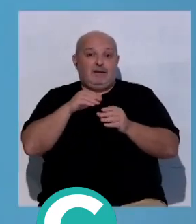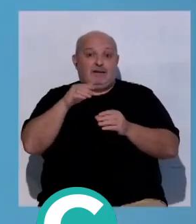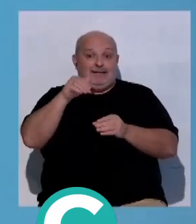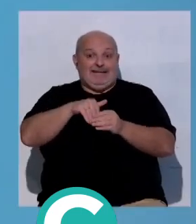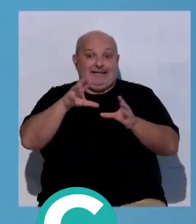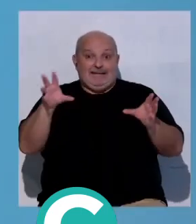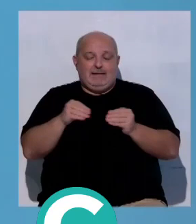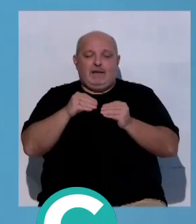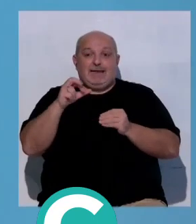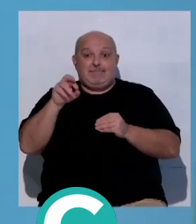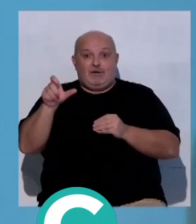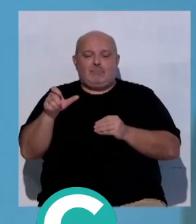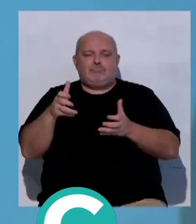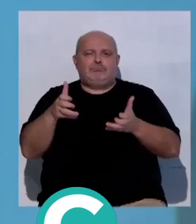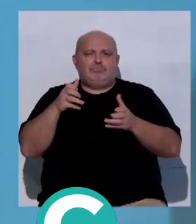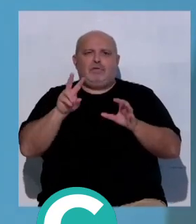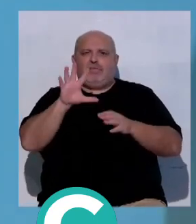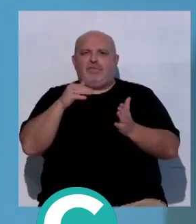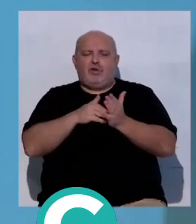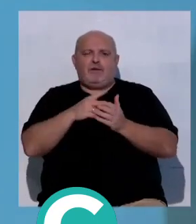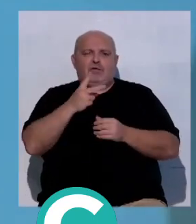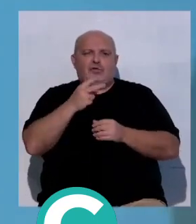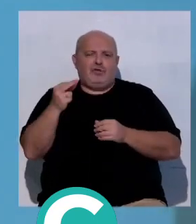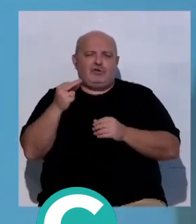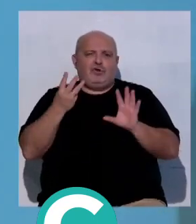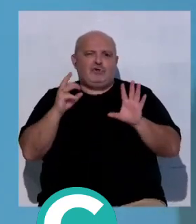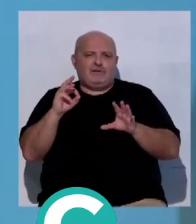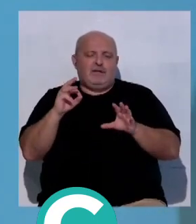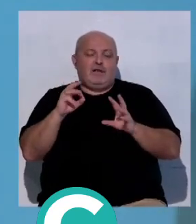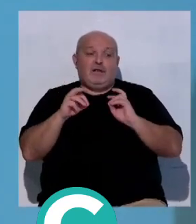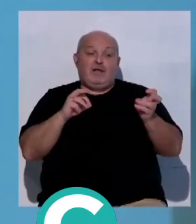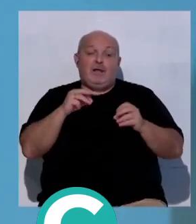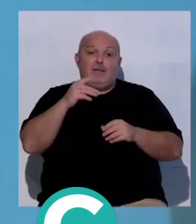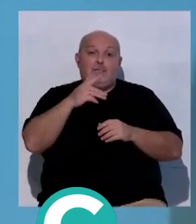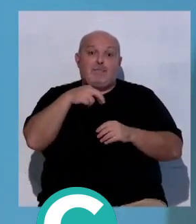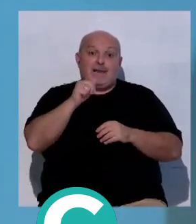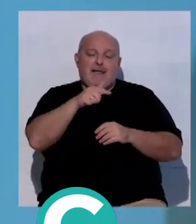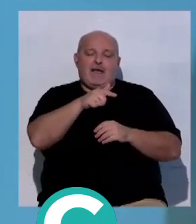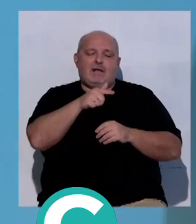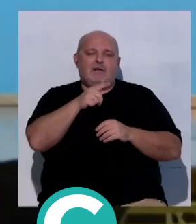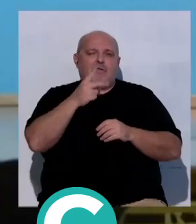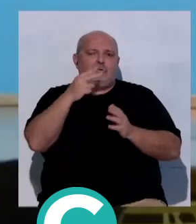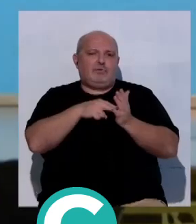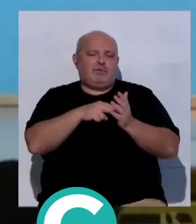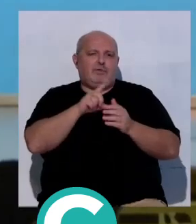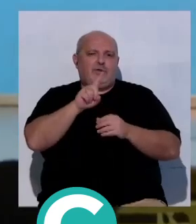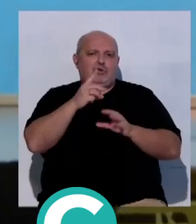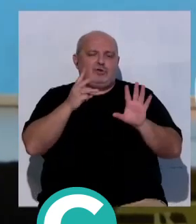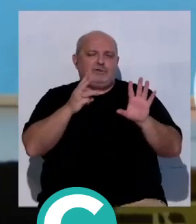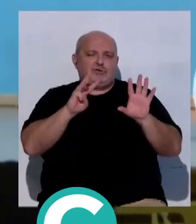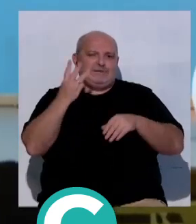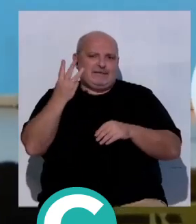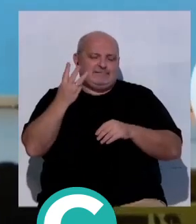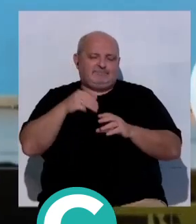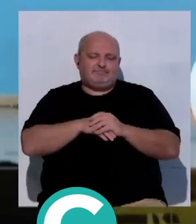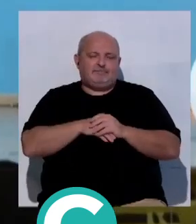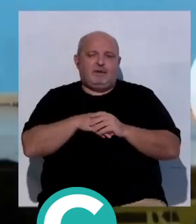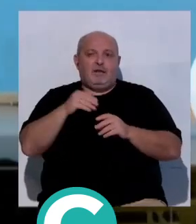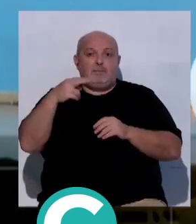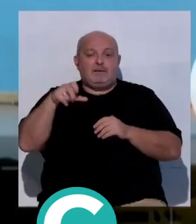Casimiro mantel ha obtenido 5280 mientras que Marí m queera a logrado 2183 mantel será la persona que